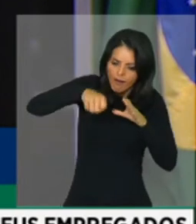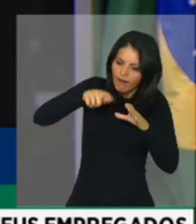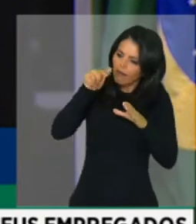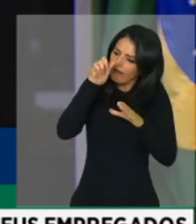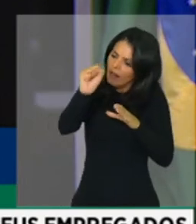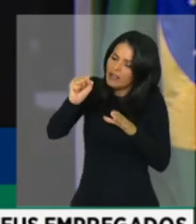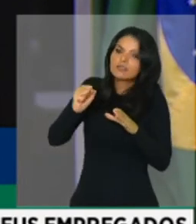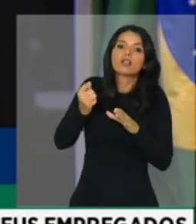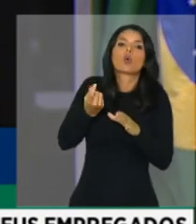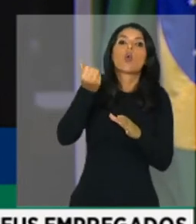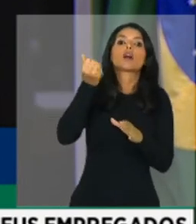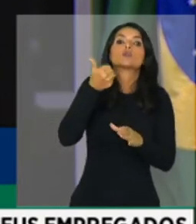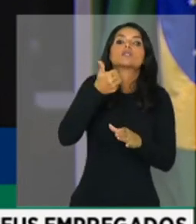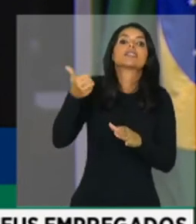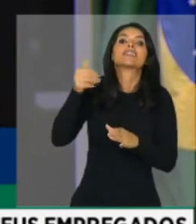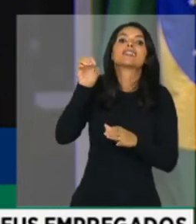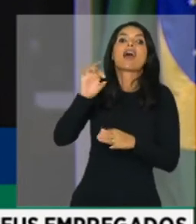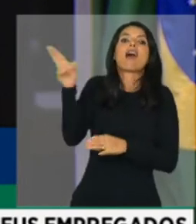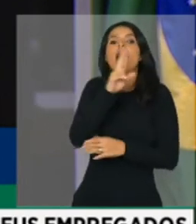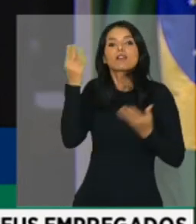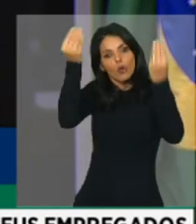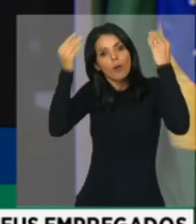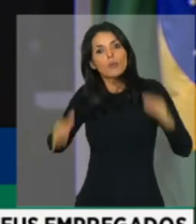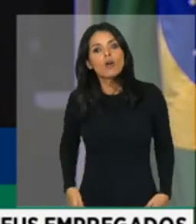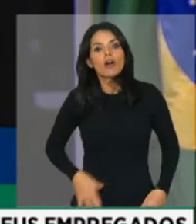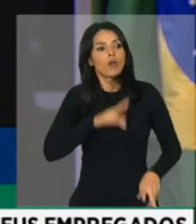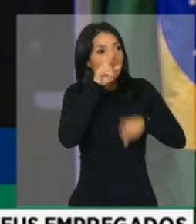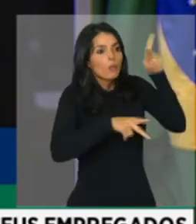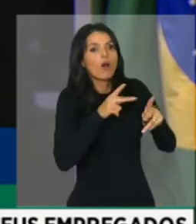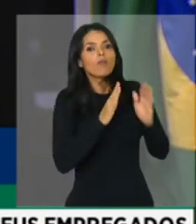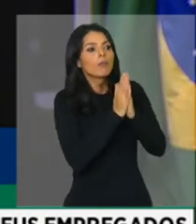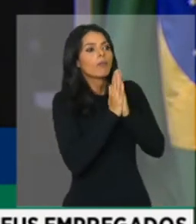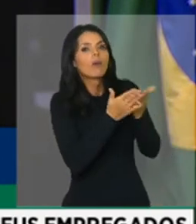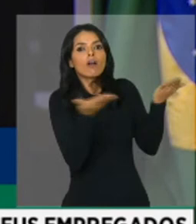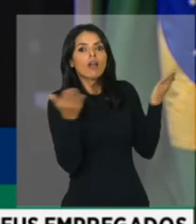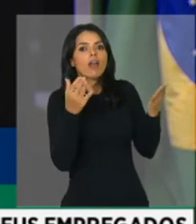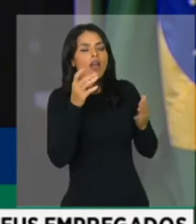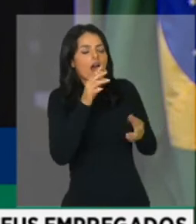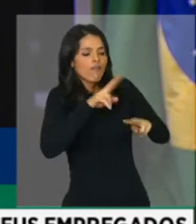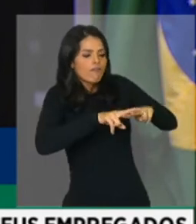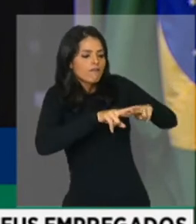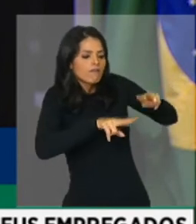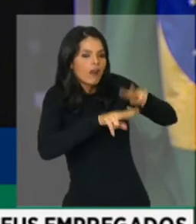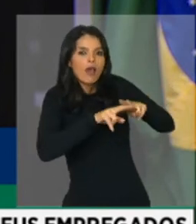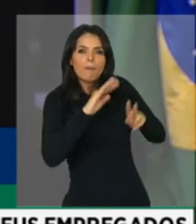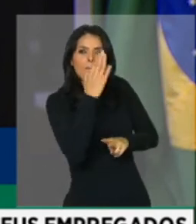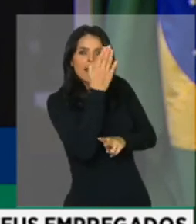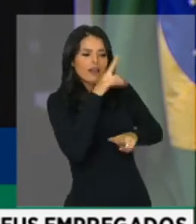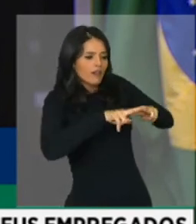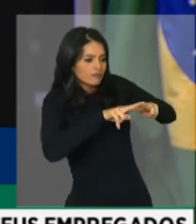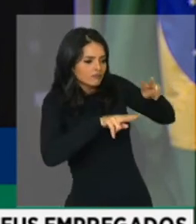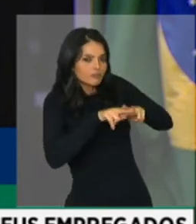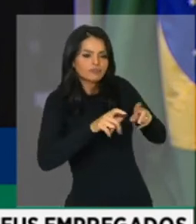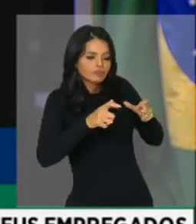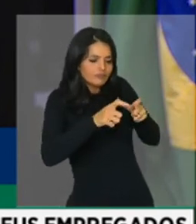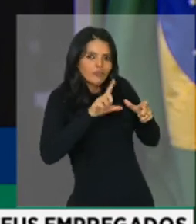SENHOR PRESIDENTE, ESTÁ CUSTANDO 110 REAIS E O POVO VOLTOU A COZINHAR USANDO LENHA OU LATINHA DE ETANOL, O NÚMERO DE QUEIMADURAS E ACIDENTES NÃO PARA DE